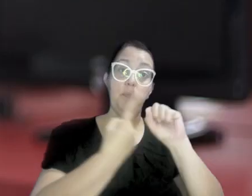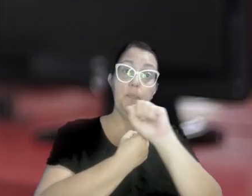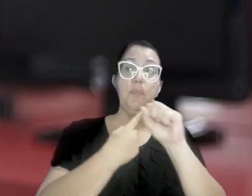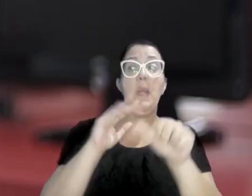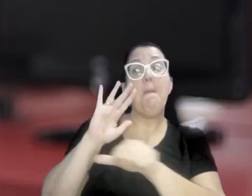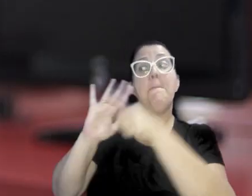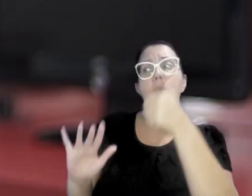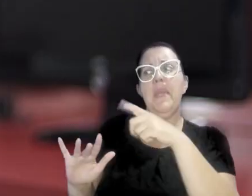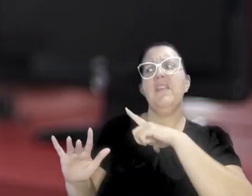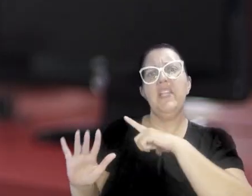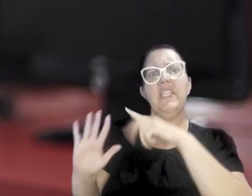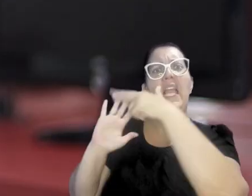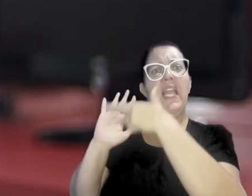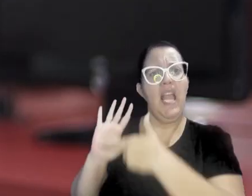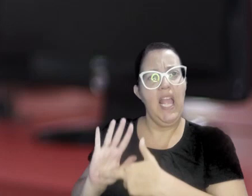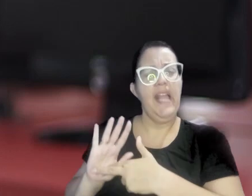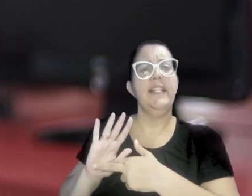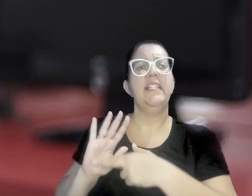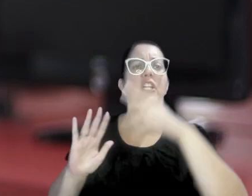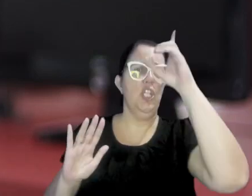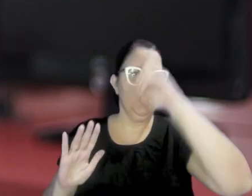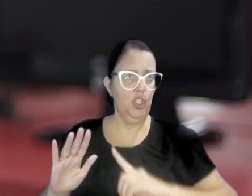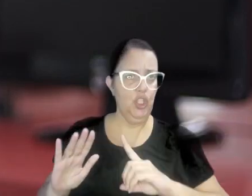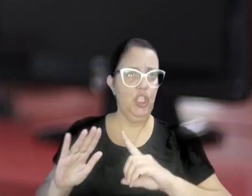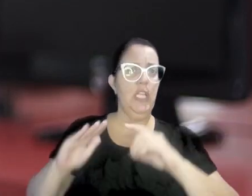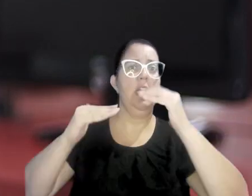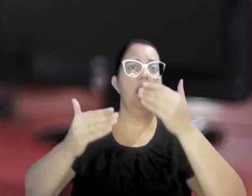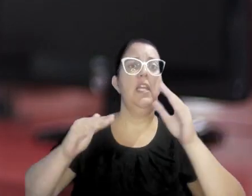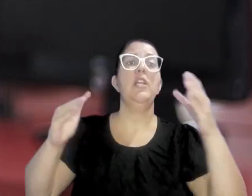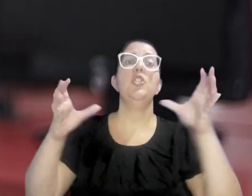[Tatiana] Primeiro, ela vai estabelecer que o direito ao meio ambiente equilibrado, é um direito coletivo,